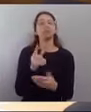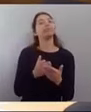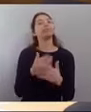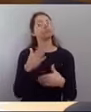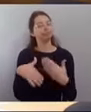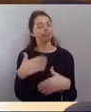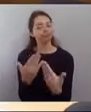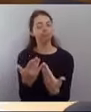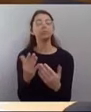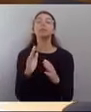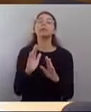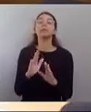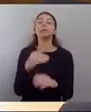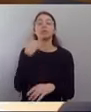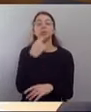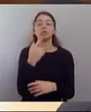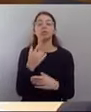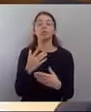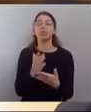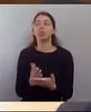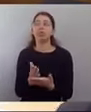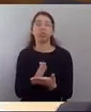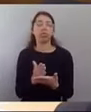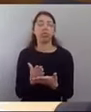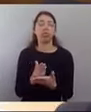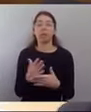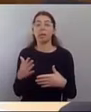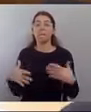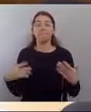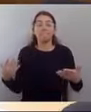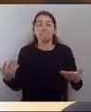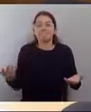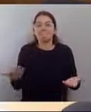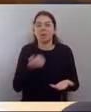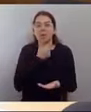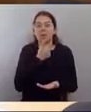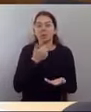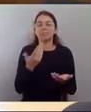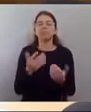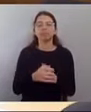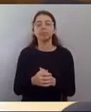parece-nos ainda inerte e sem rumo no que toca a esta matéria. Relembro que o